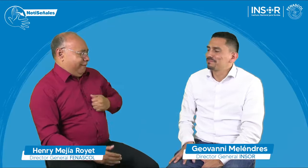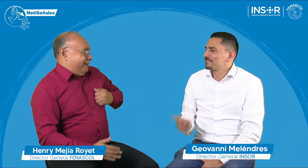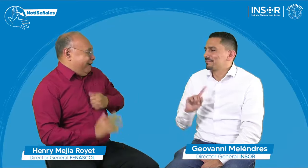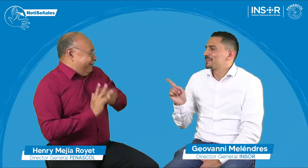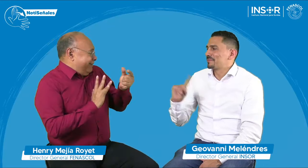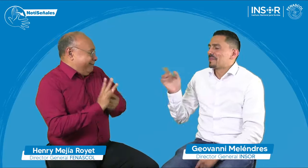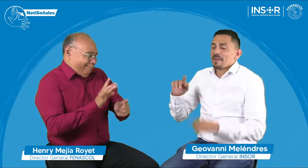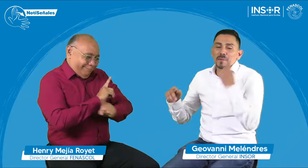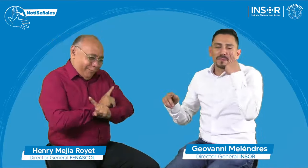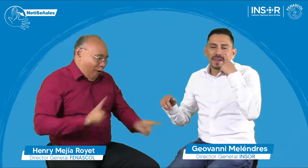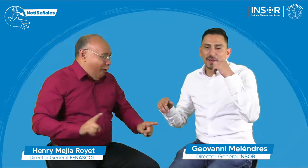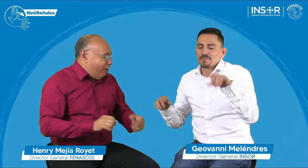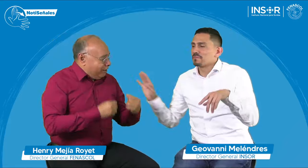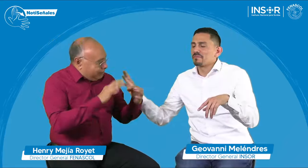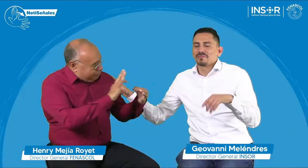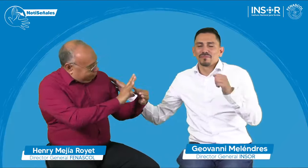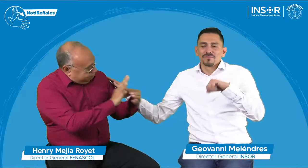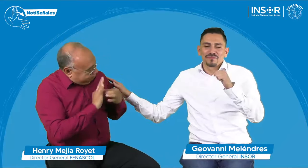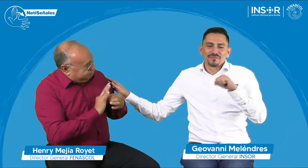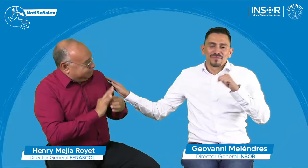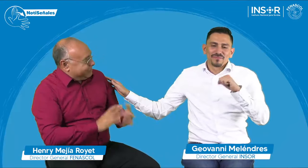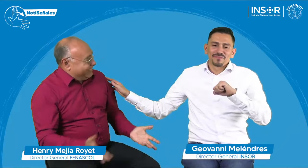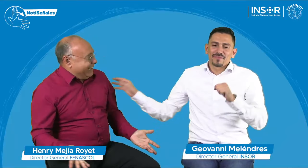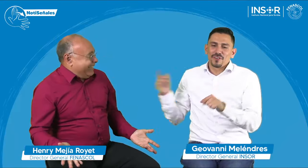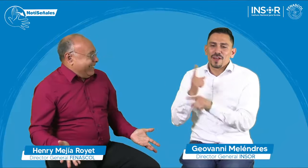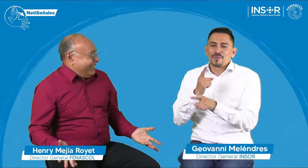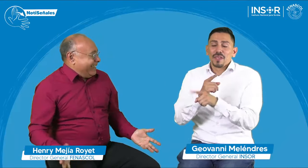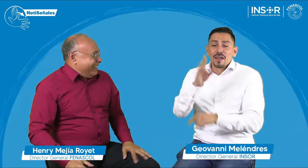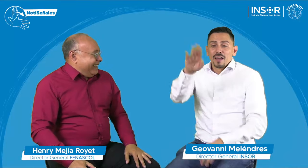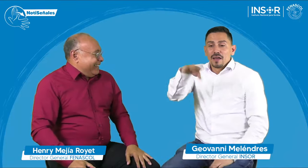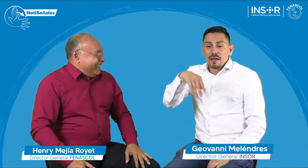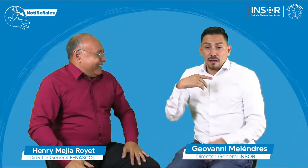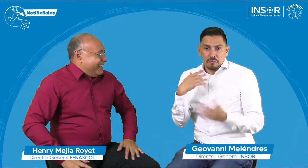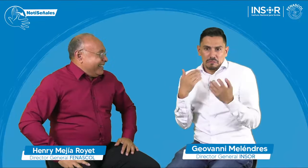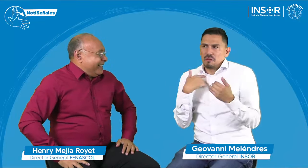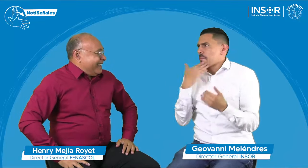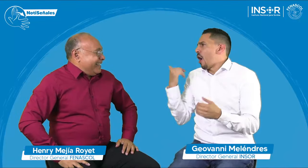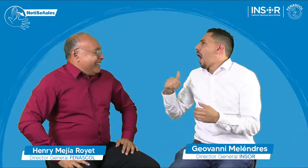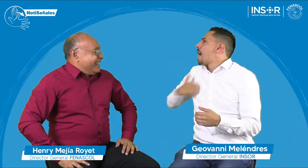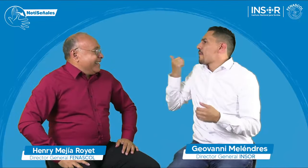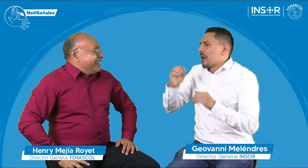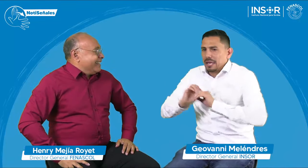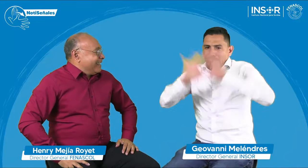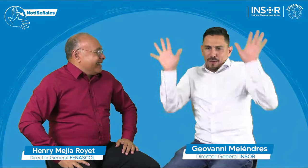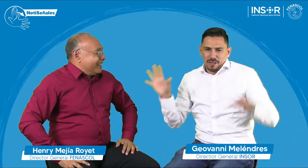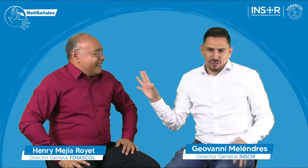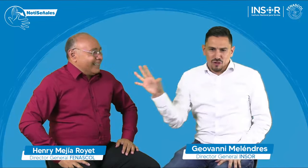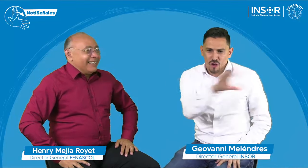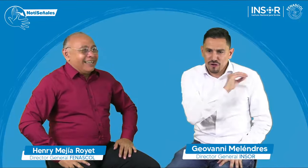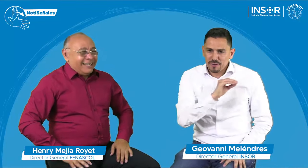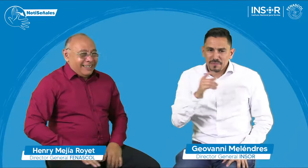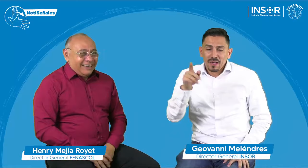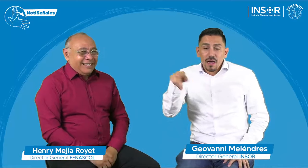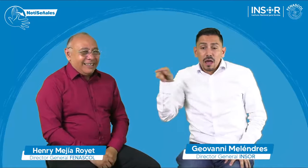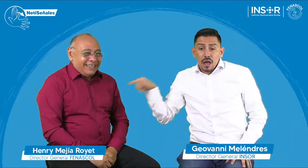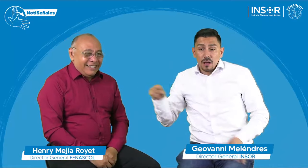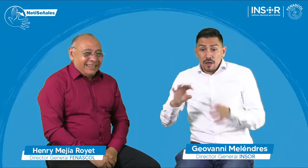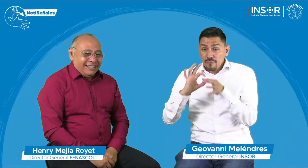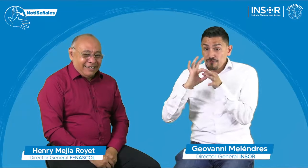que sea un trabajo mancomunado ¿No? Porque algunos dicen tiene